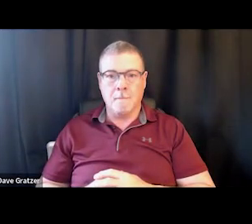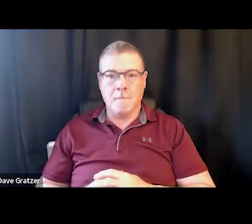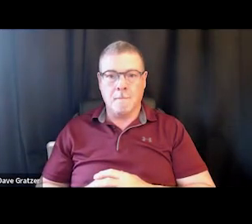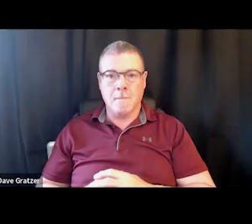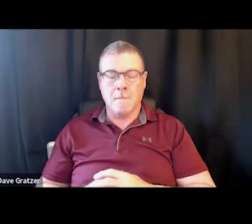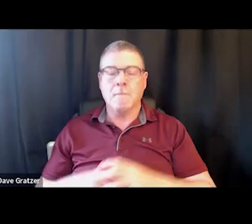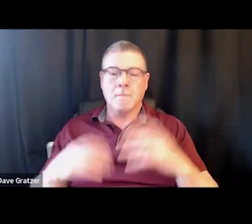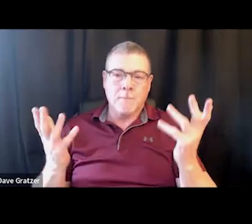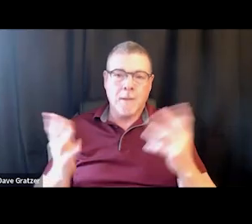Sí.